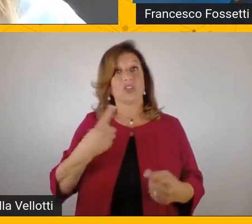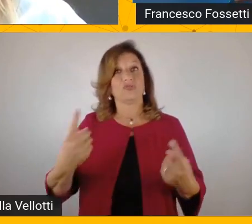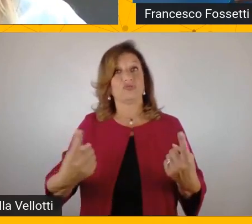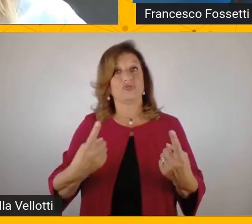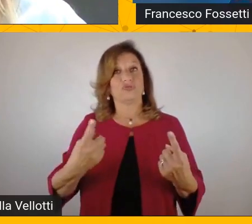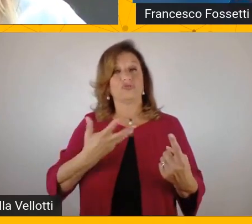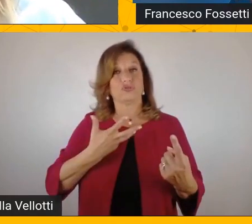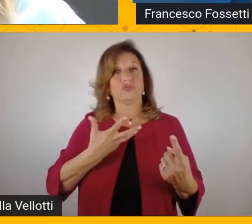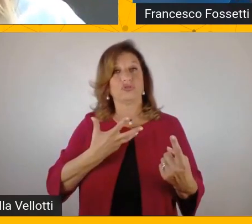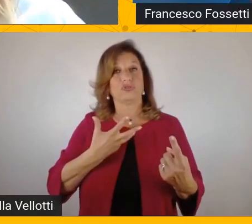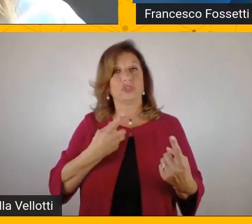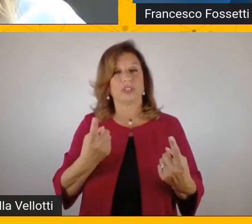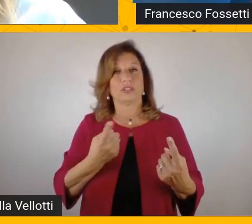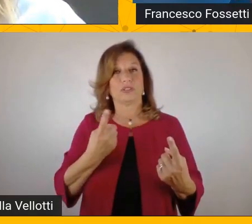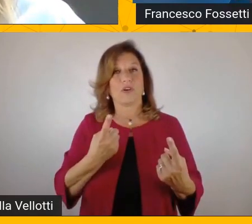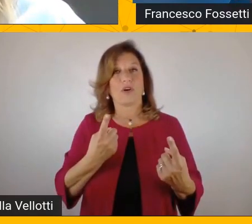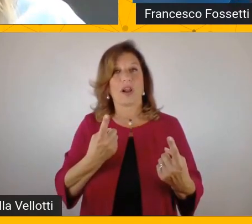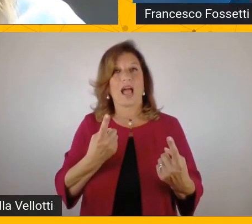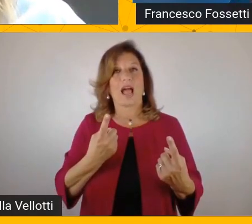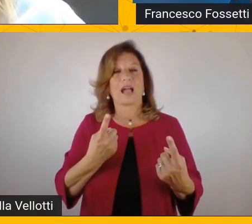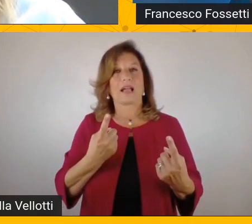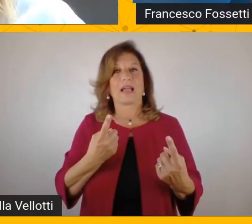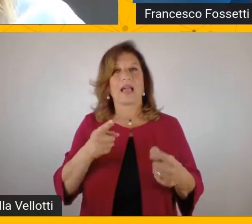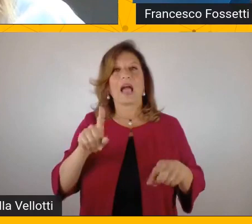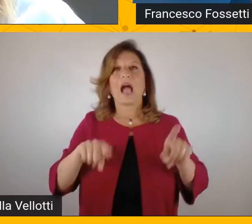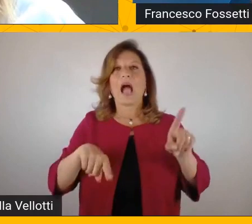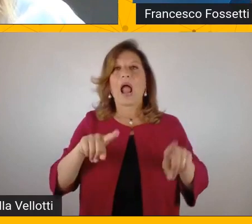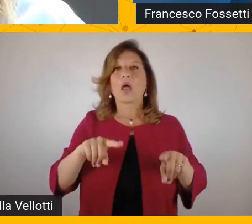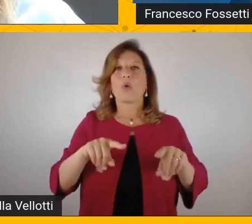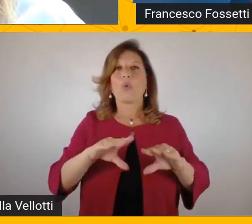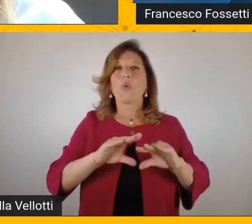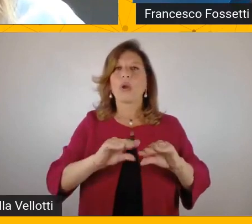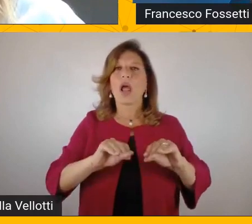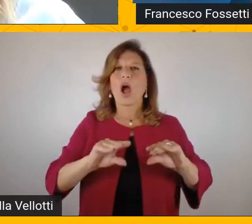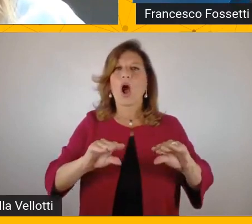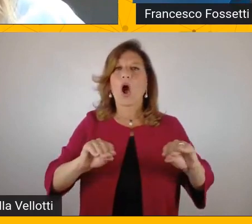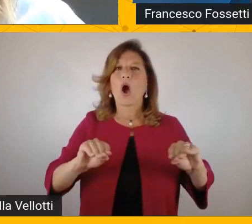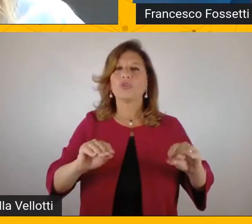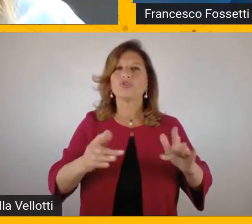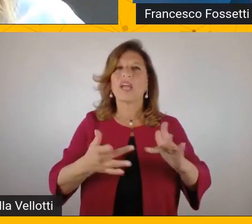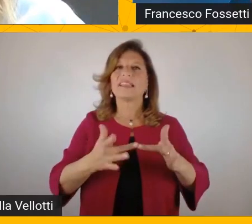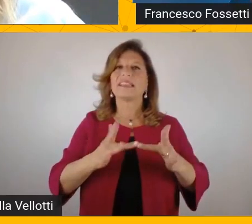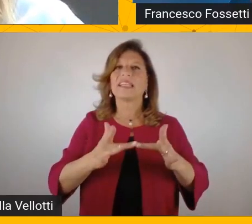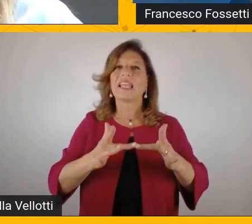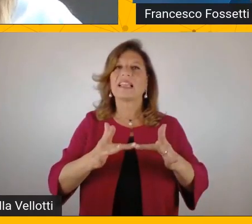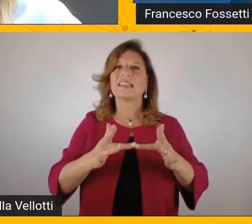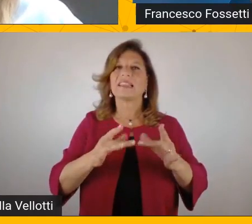sono anche ci sono anche degli degli oggetti puramente